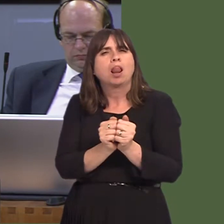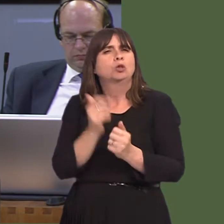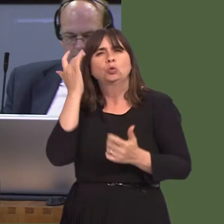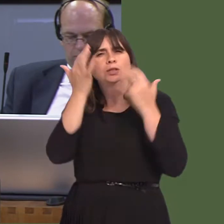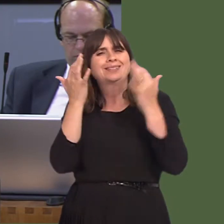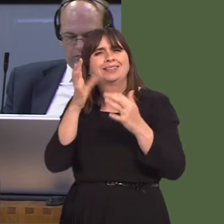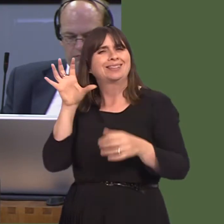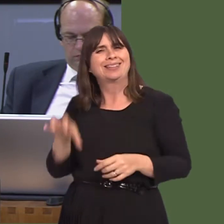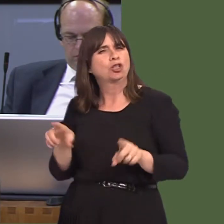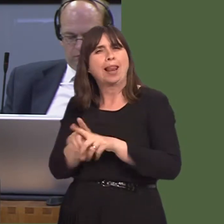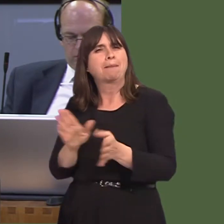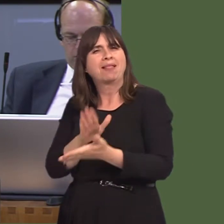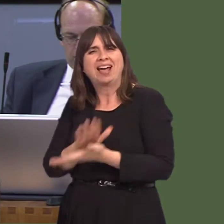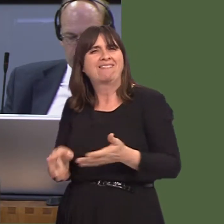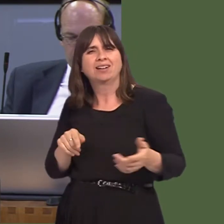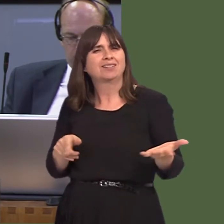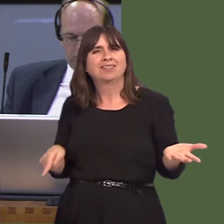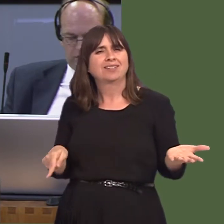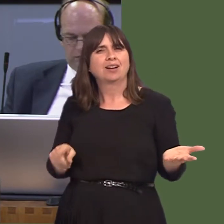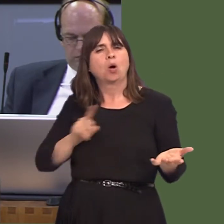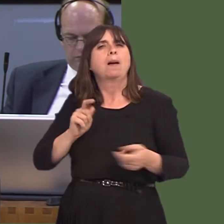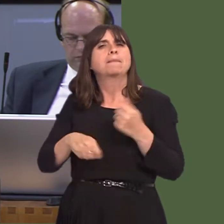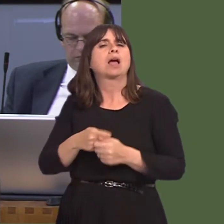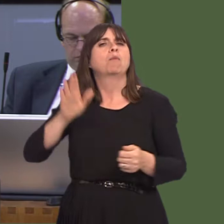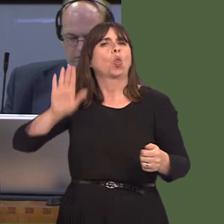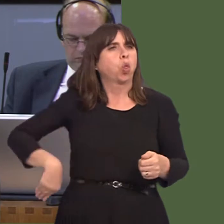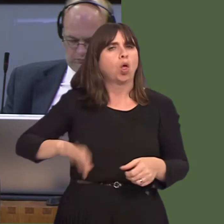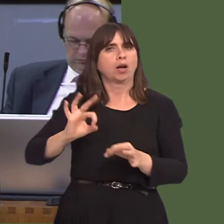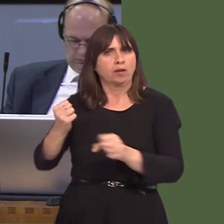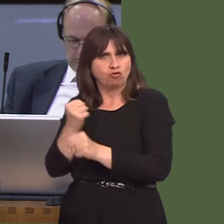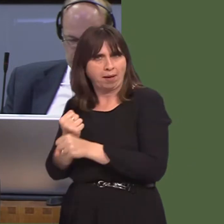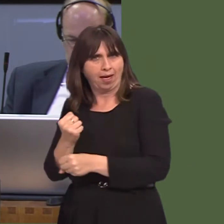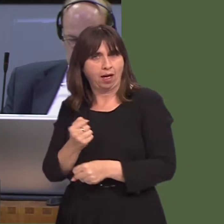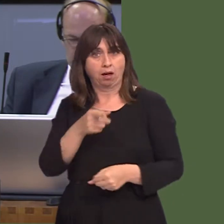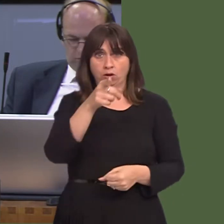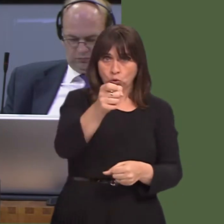Yn yr amgylchiadau, a ydych chi, felly, fel Llywodraeth, yn fodlon edrych ar y criteria